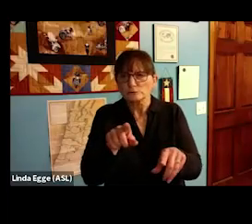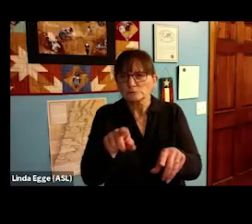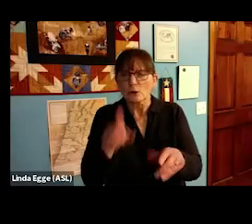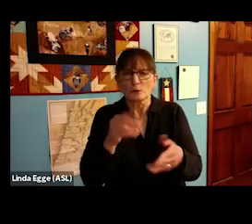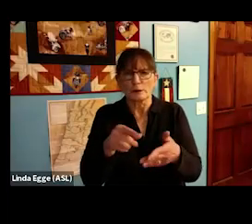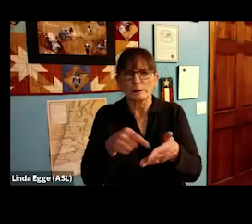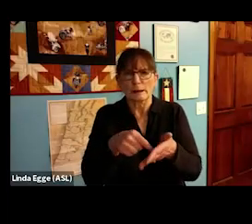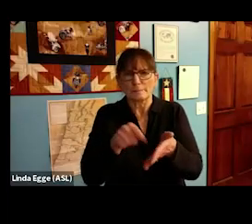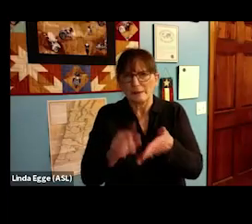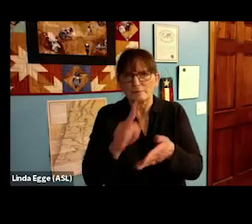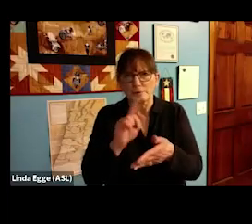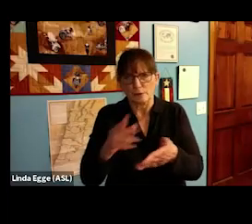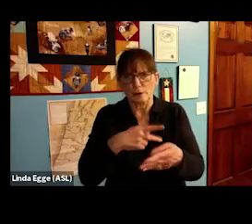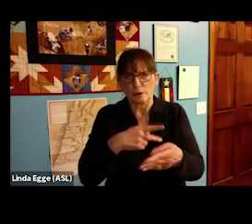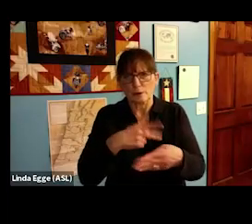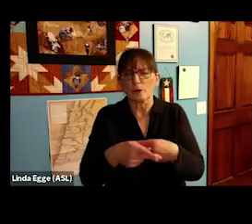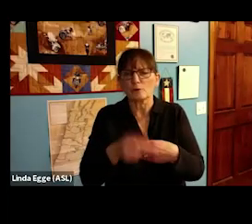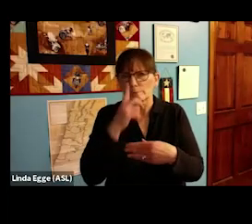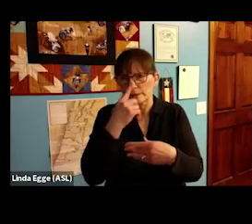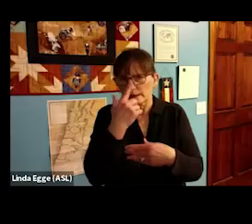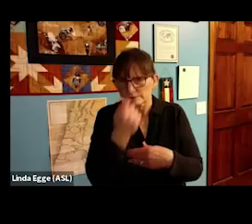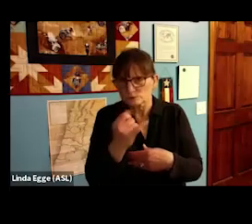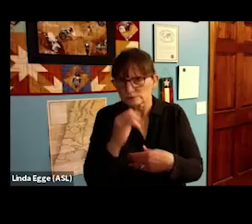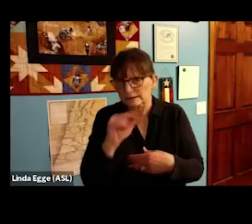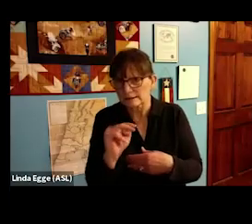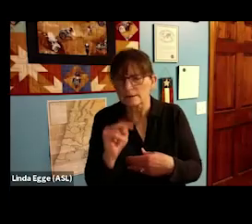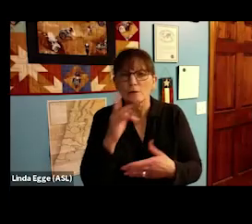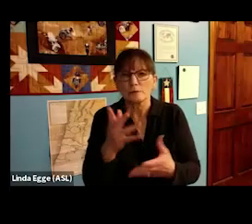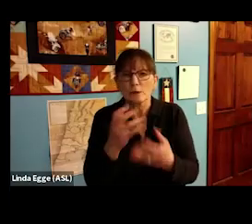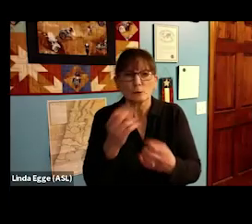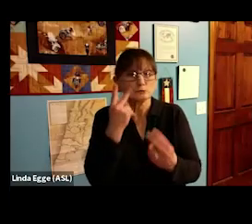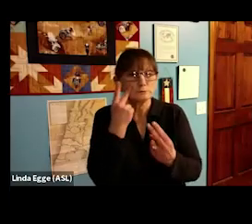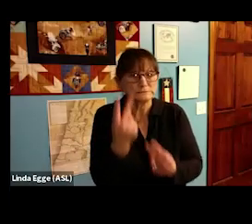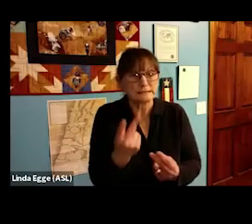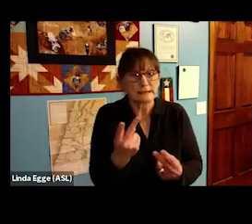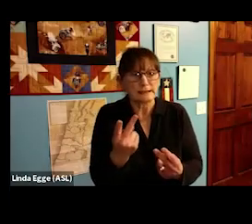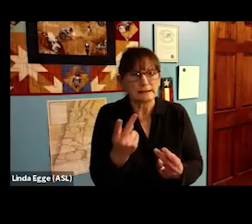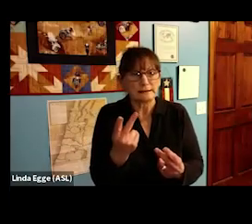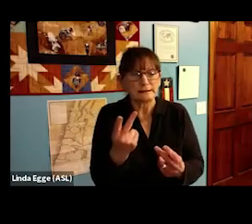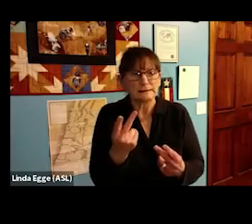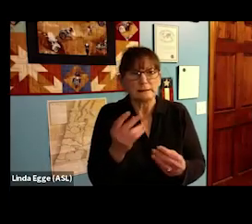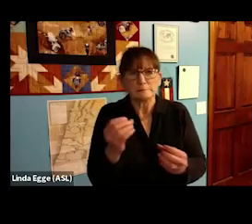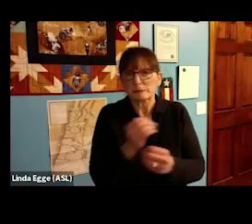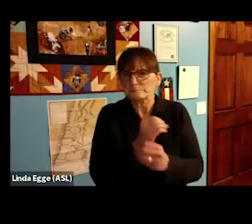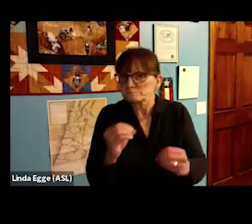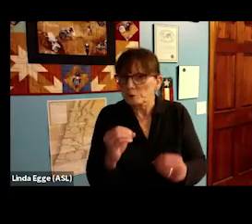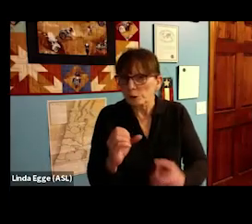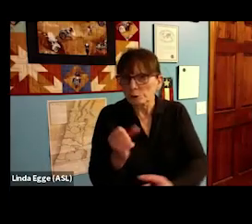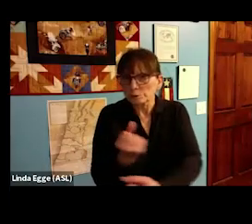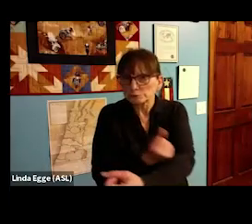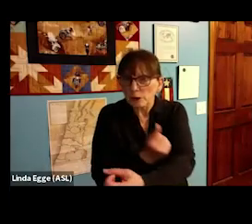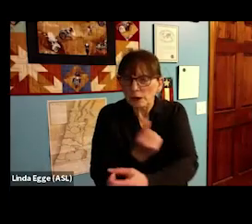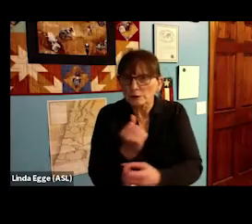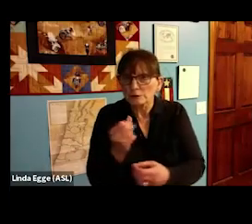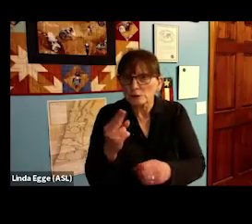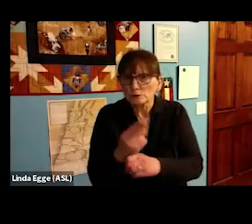realmente ha sido diseñado para integrar los servicios en línea de la SSA de la manera en que presentamos las solicitudes.